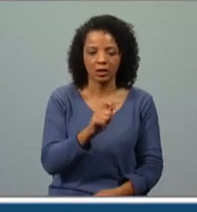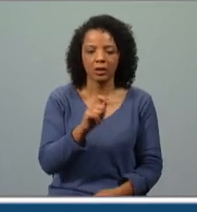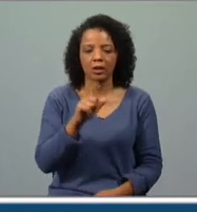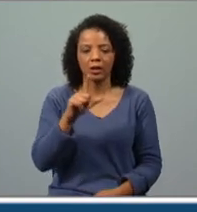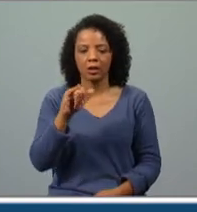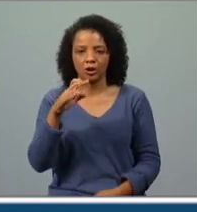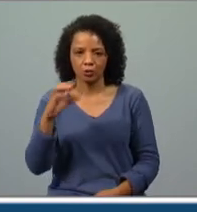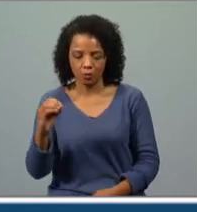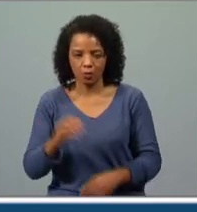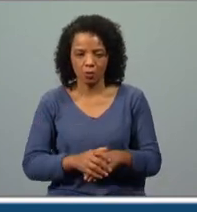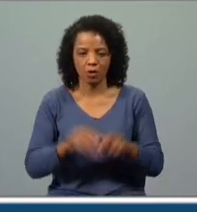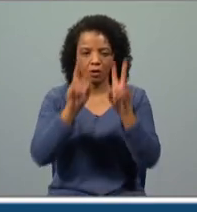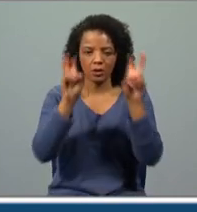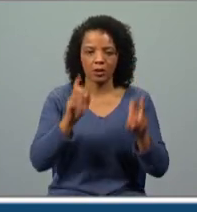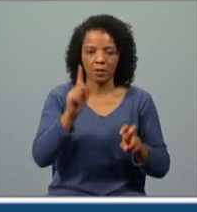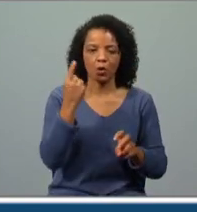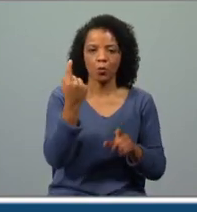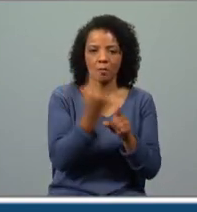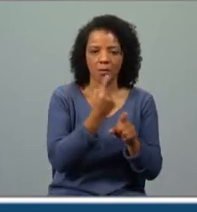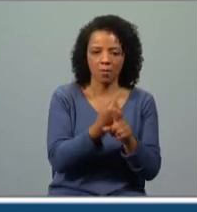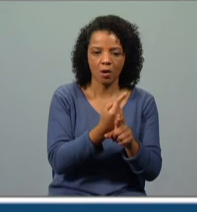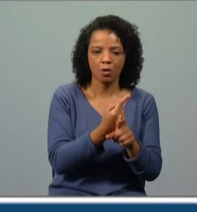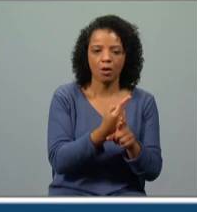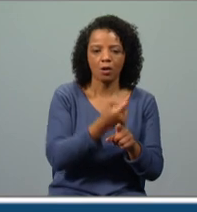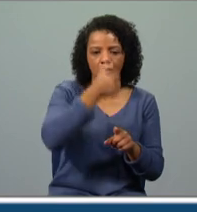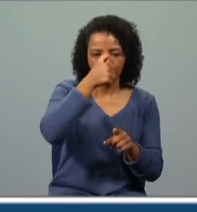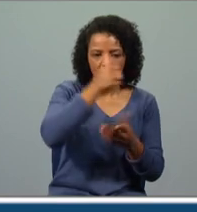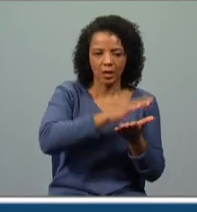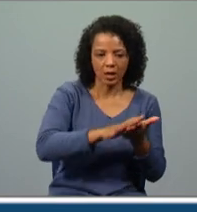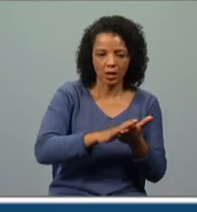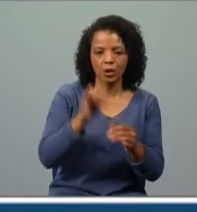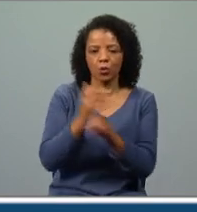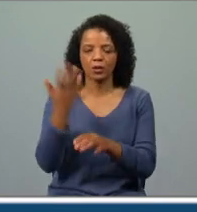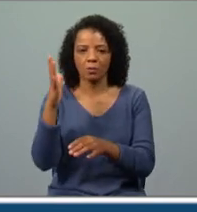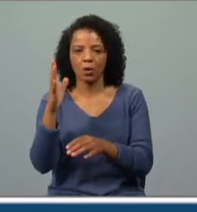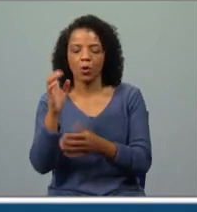coisa nenhuma e vamos identificar nesta capa os pronomes indefinidos Então quais 什麼都沒有，我們將在此識別覆蓋不定代詞所以哪些